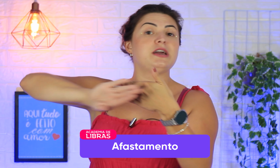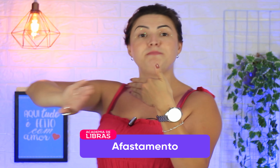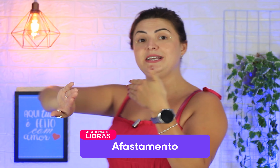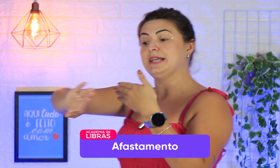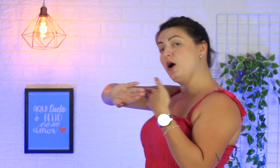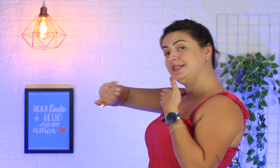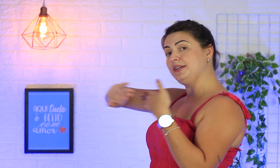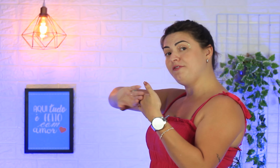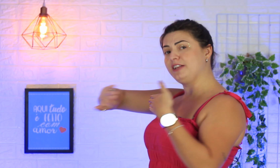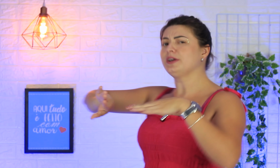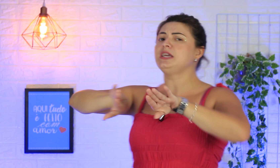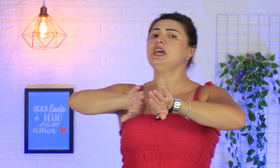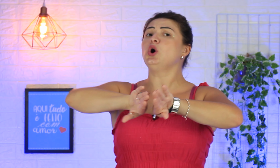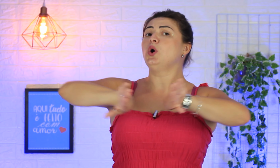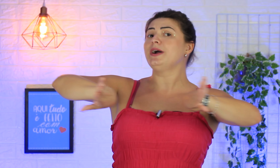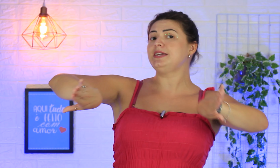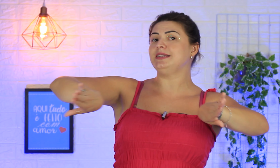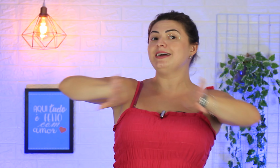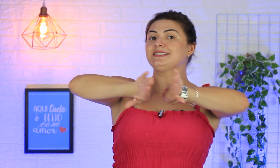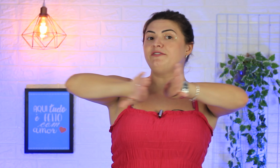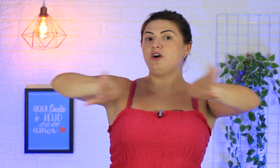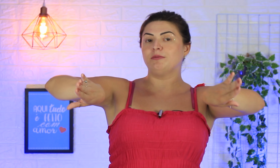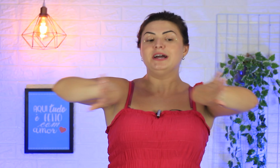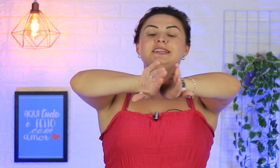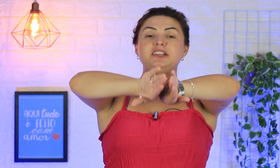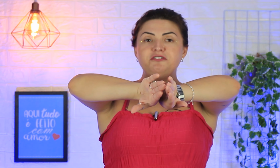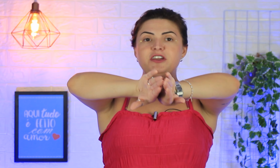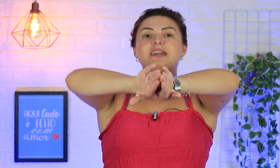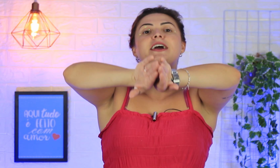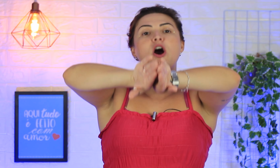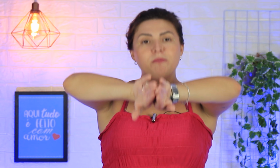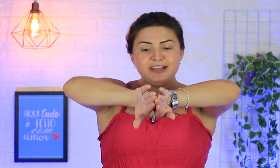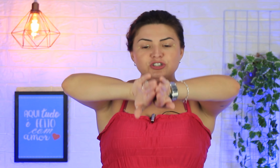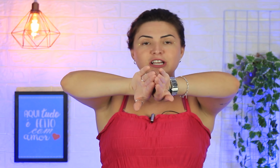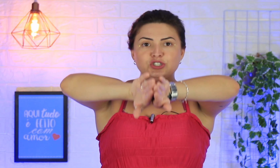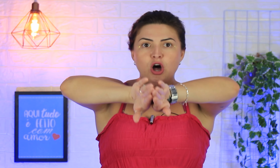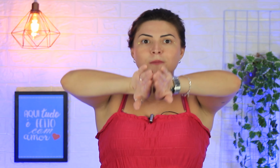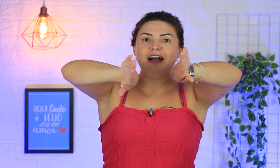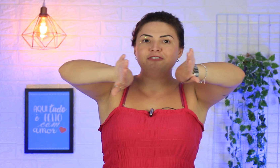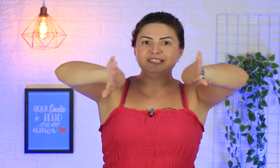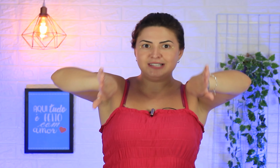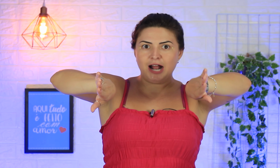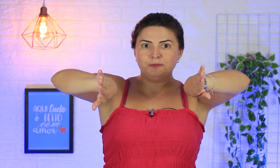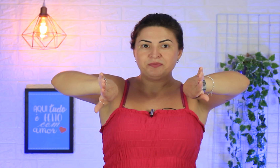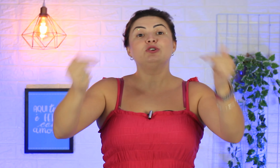da empresa pode ser feito aqui ou aqui dessa forma significa realmente Olha só afastar e